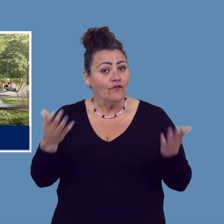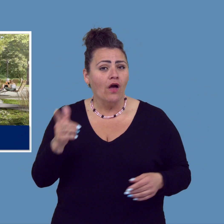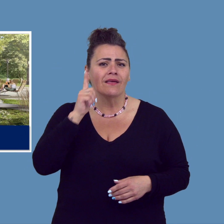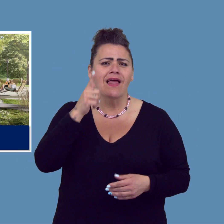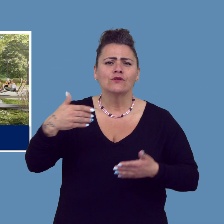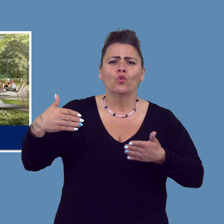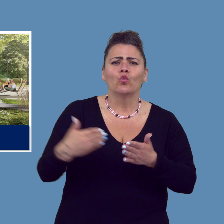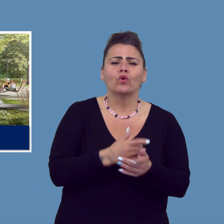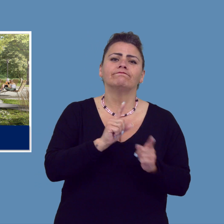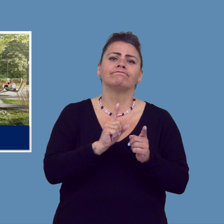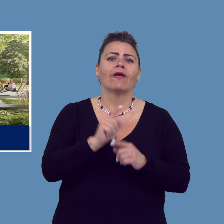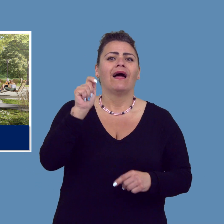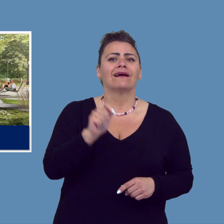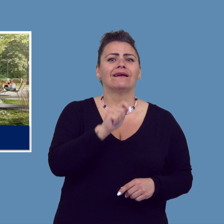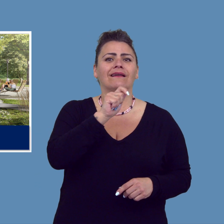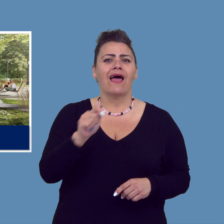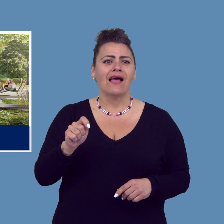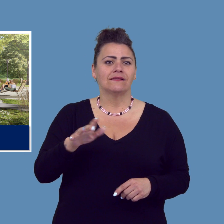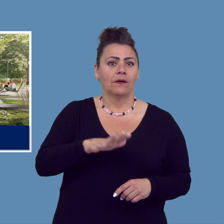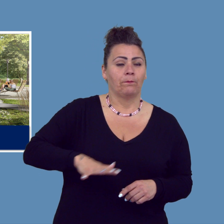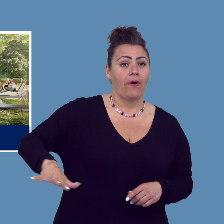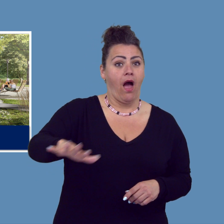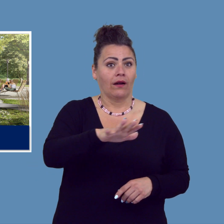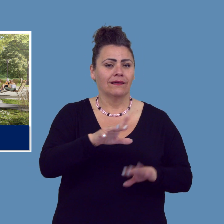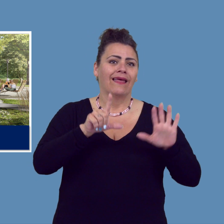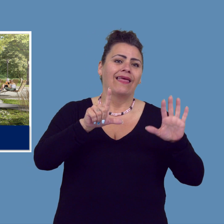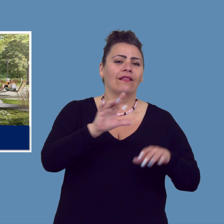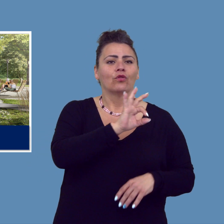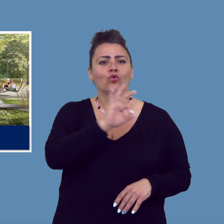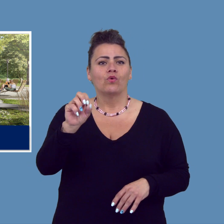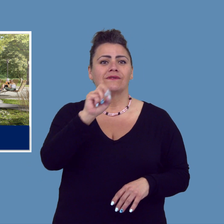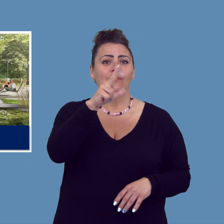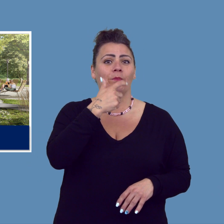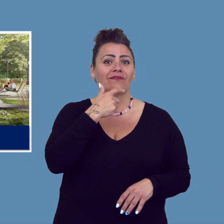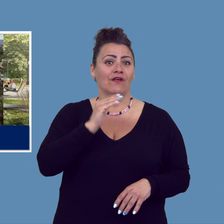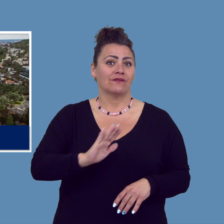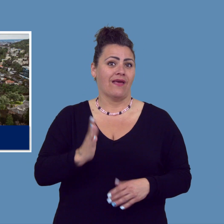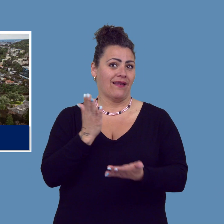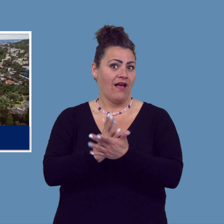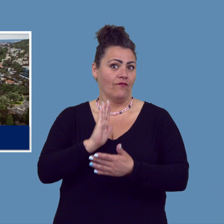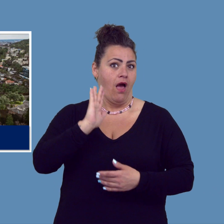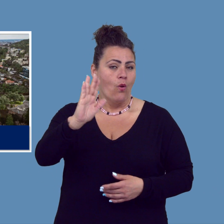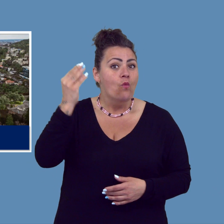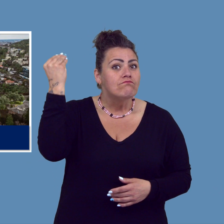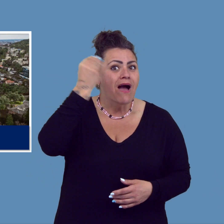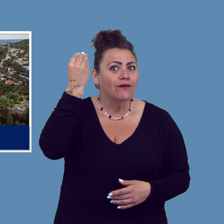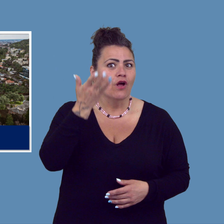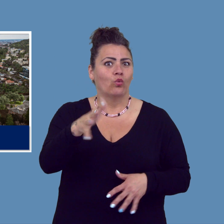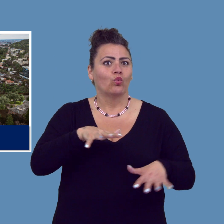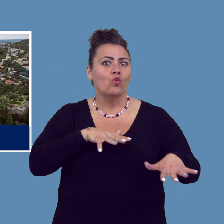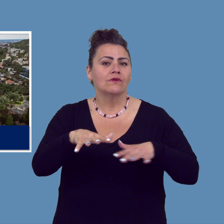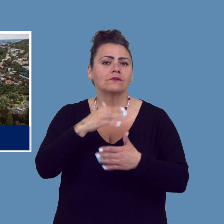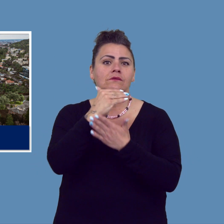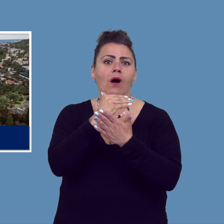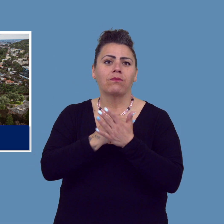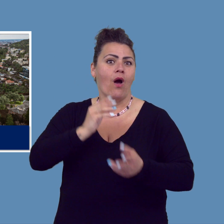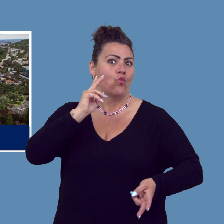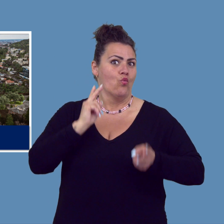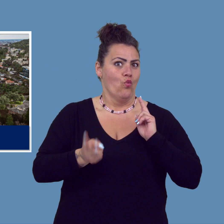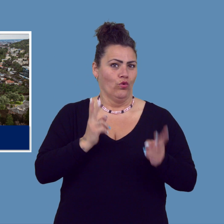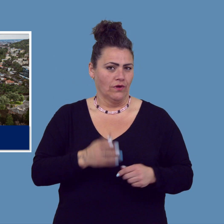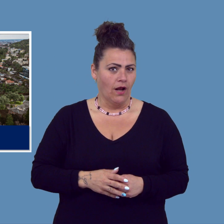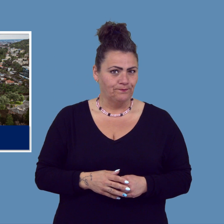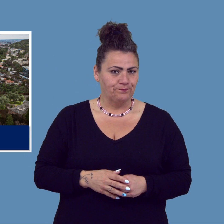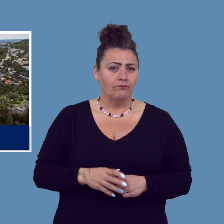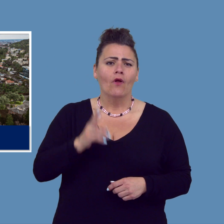Az új KRESZ-parkban a 7-13 éves korosztály játékos és védett körülmények között sajátíthatja el a közlekedési szabályokat.